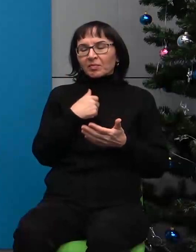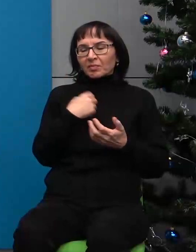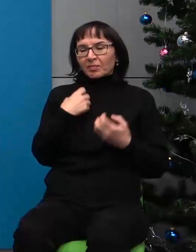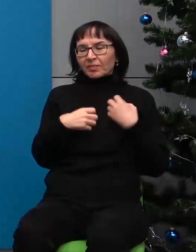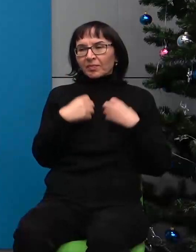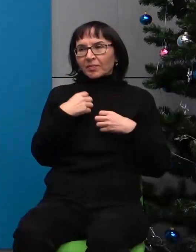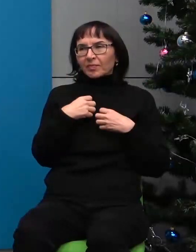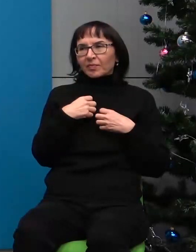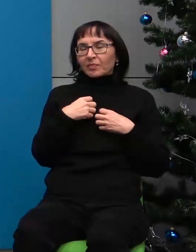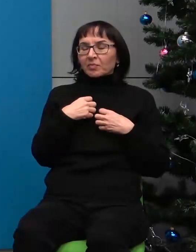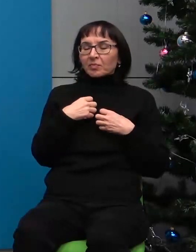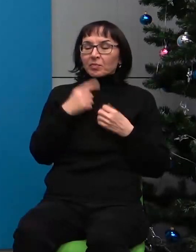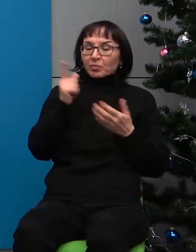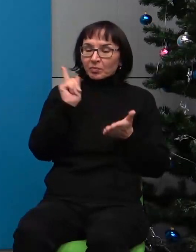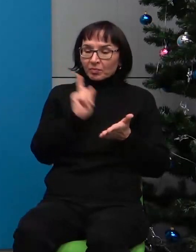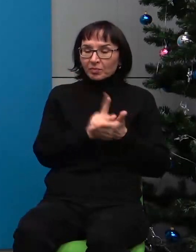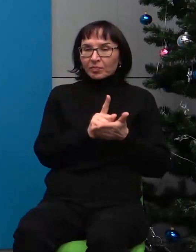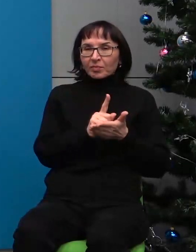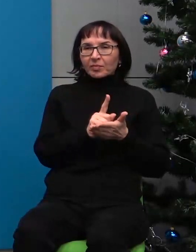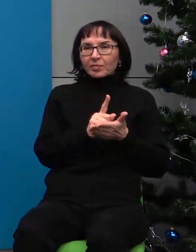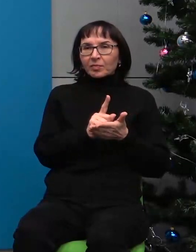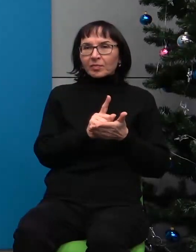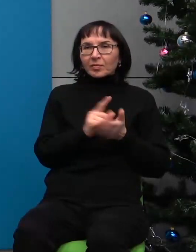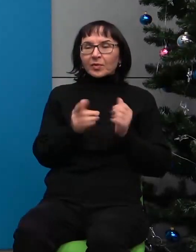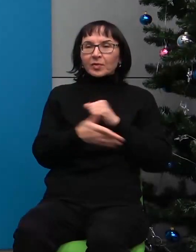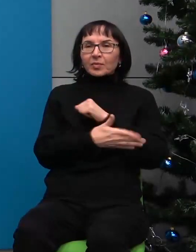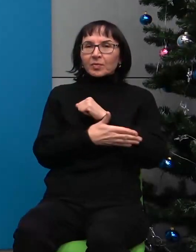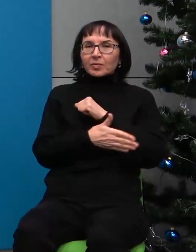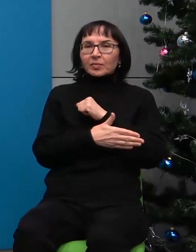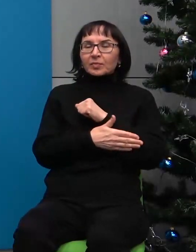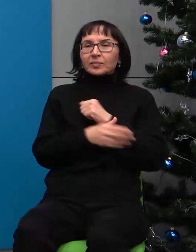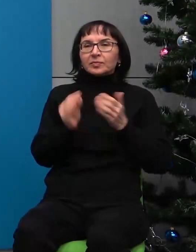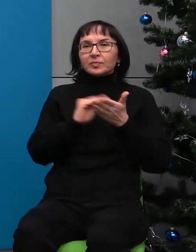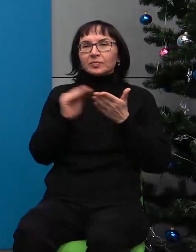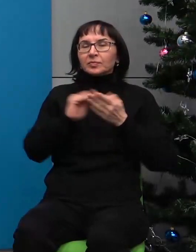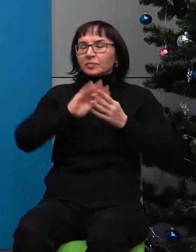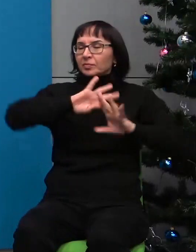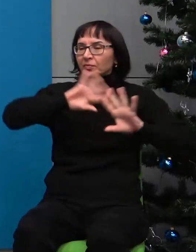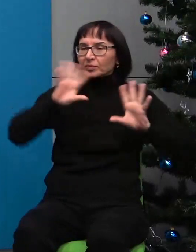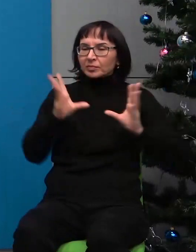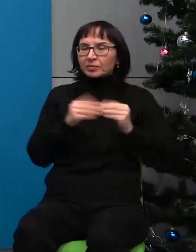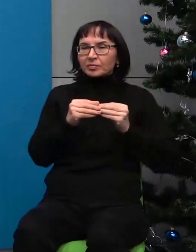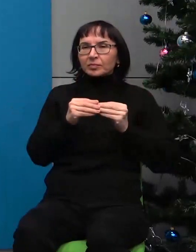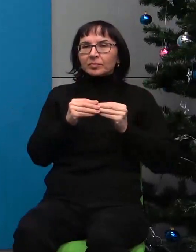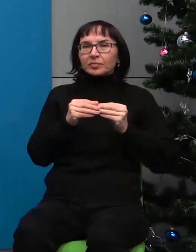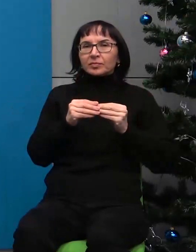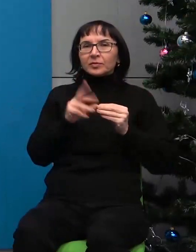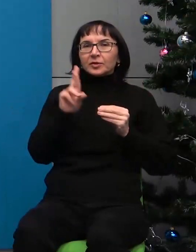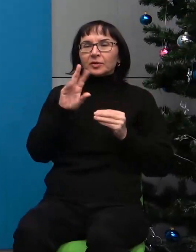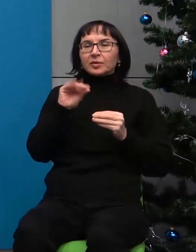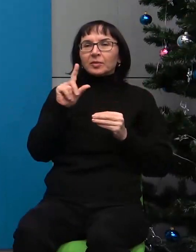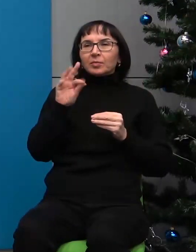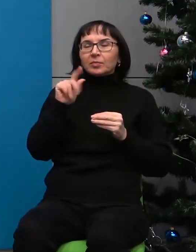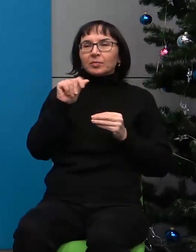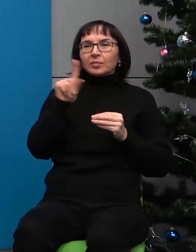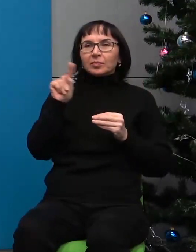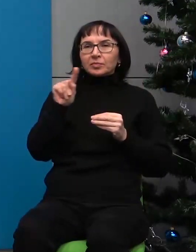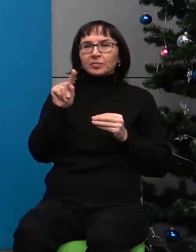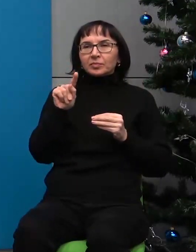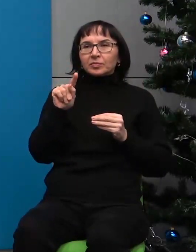Bo to jest podstawa pisania na przykład każdego reportażu. Ty masz odkryć coś, czego nikt nie odkrył i ty nie wiesz, że tam coś jest.